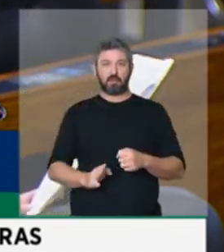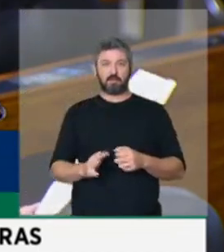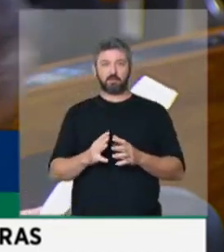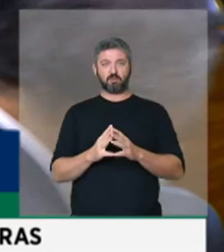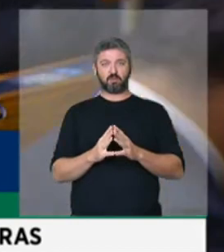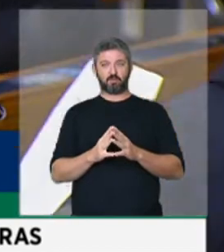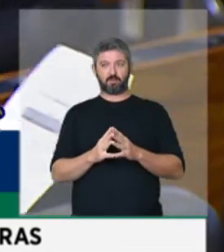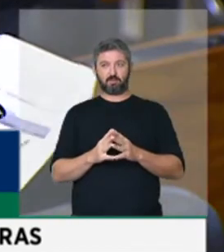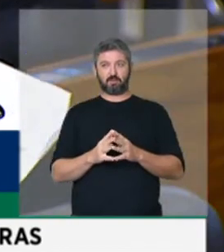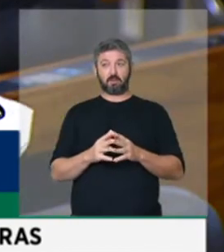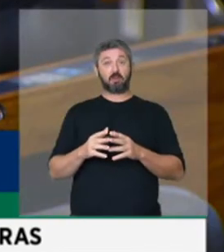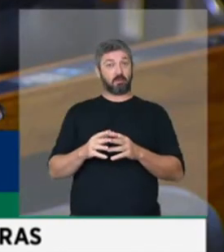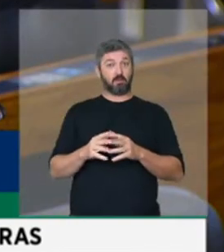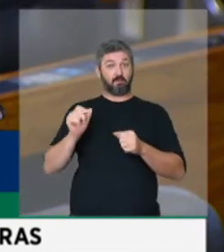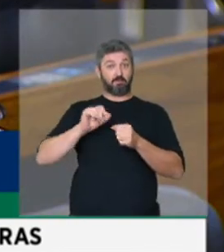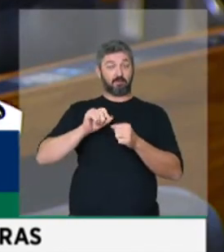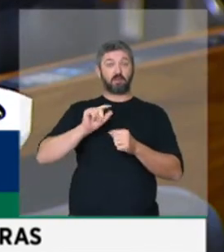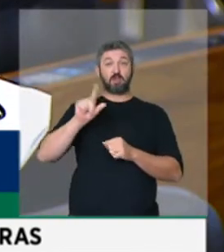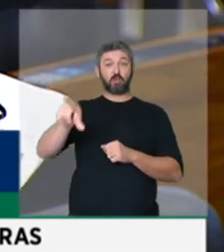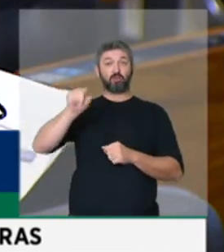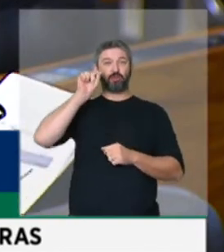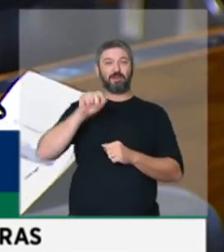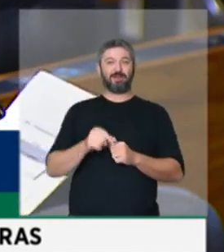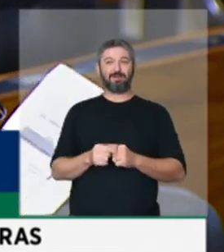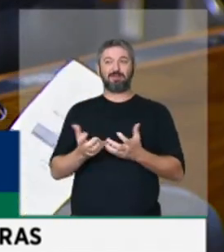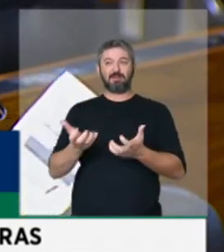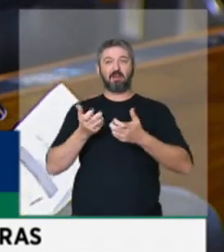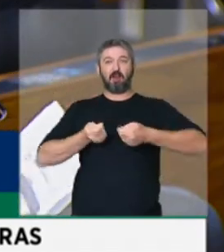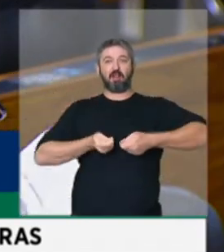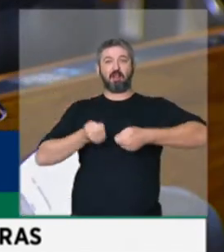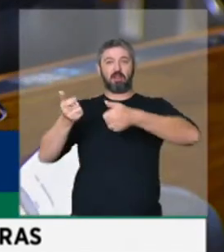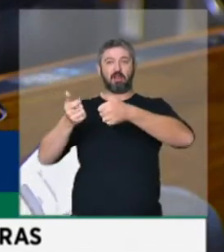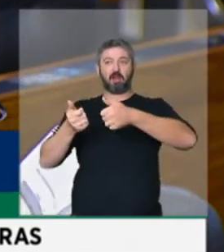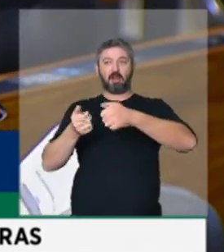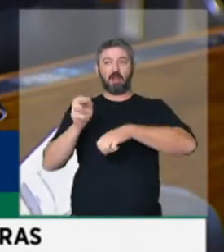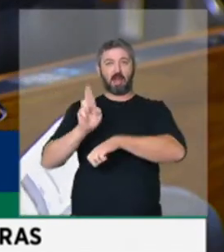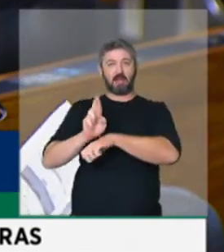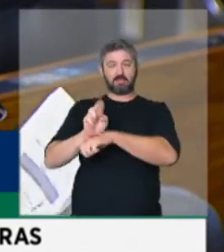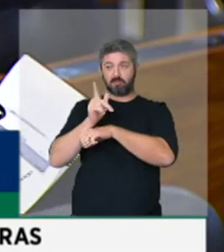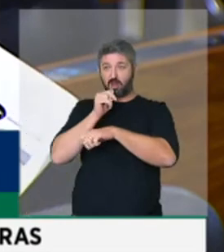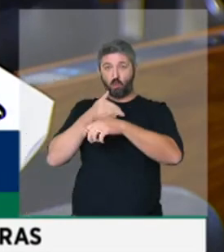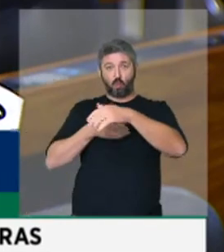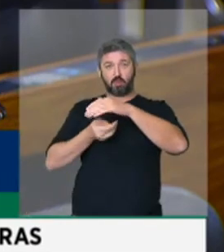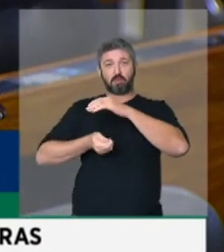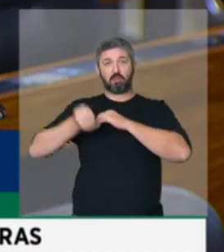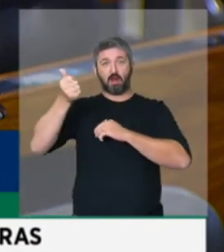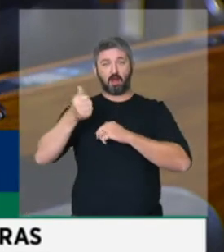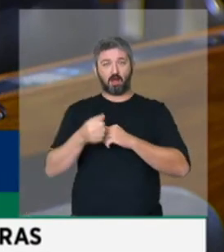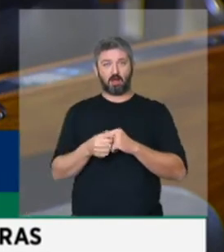FICAR MARCADA A DIGITAL DOS PARLAMENTARES QUE FIZERAM A OPÇÃO PELO AUMENTO DA TARIFA. QUE FIZERAM A OPÇÃO POR ROMPER A SOBERANIA